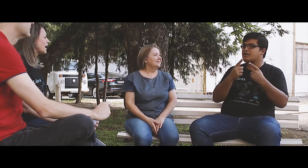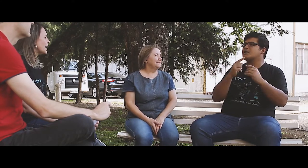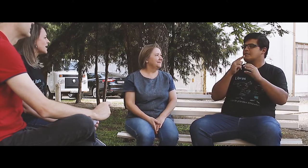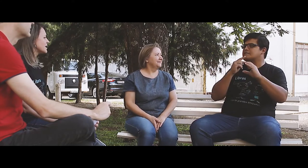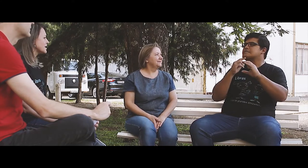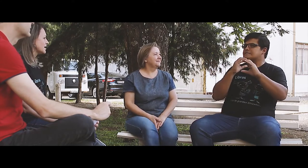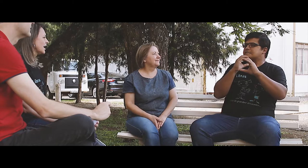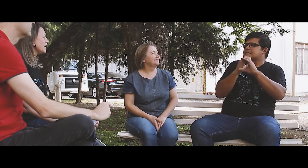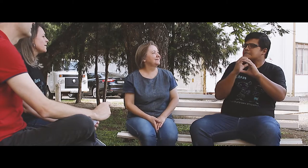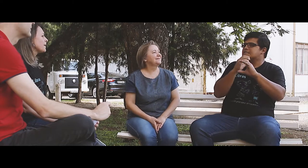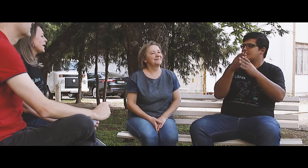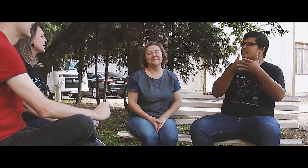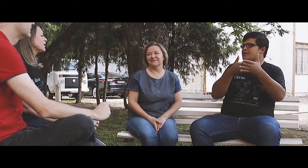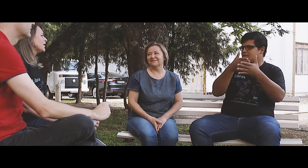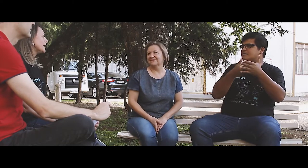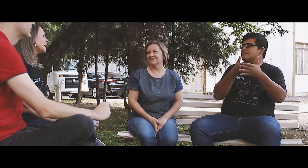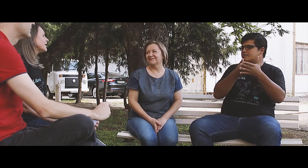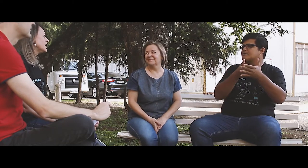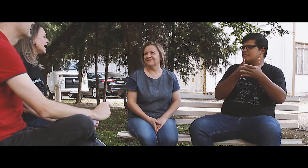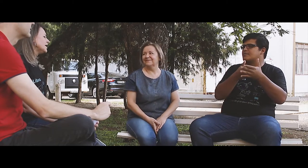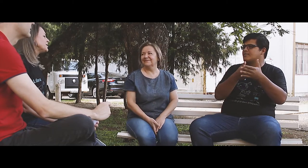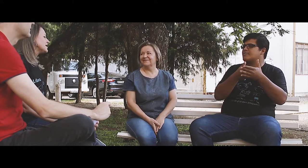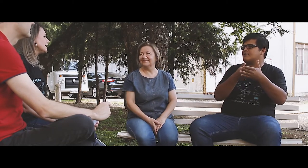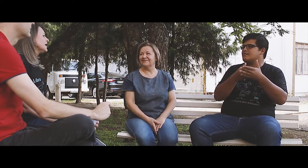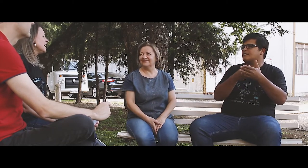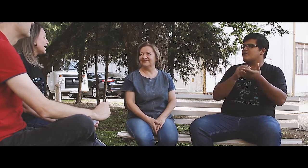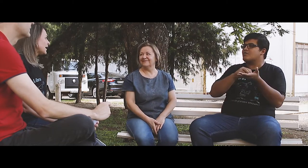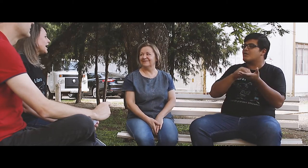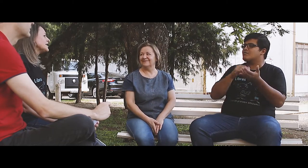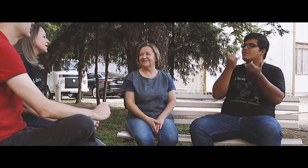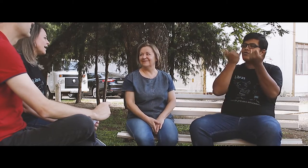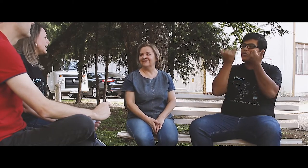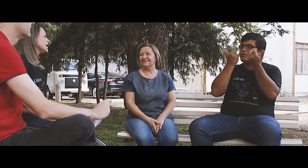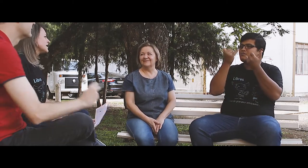barreiras. Então a família na verdade precisa quebrar essas barreiras e